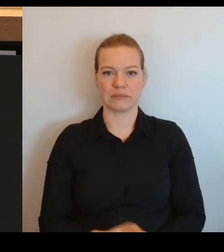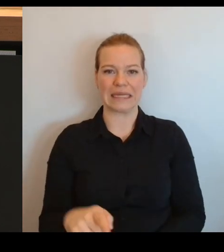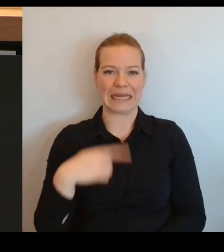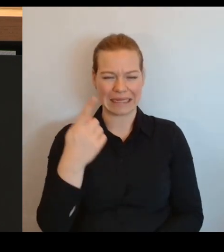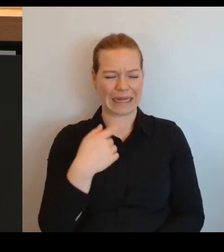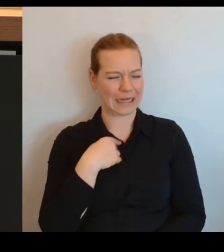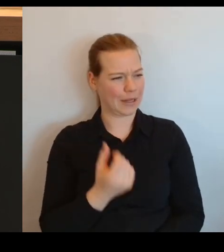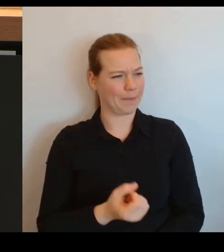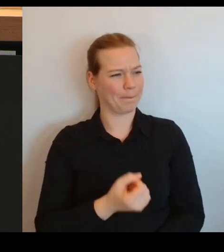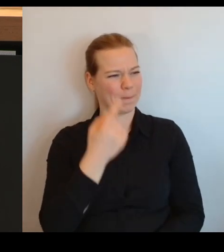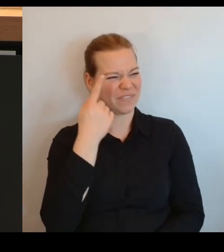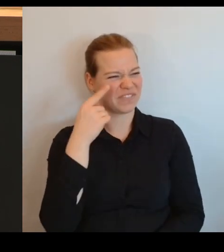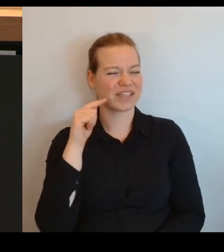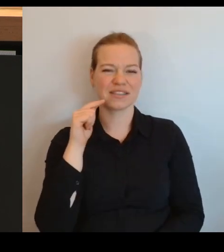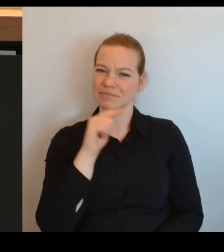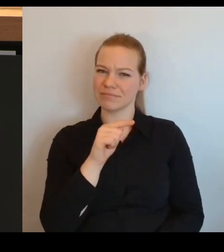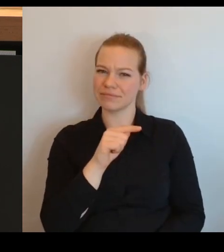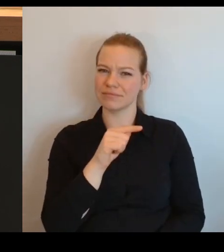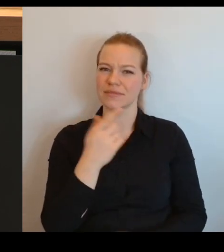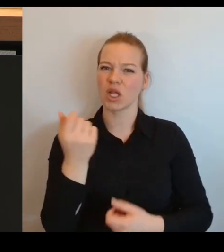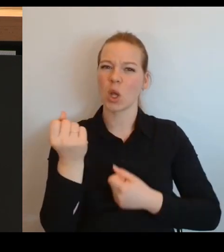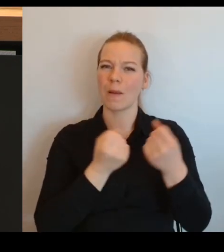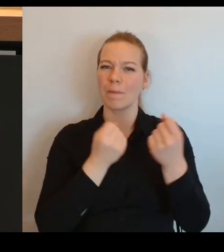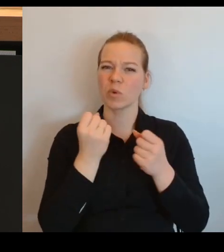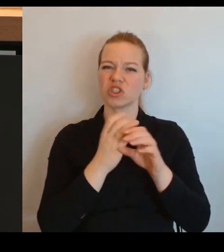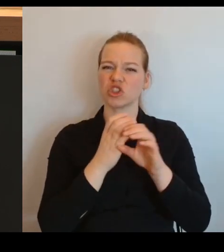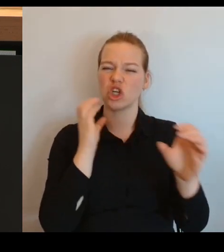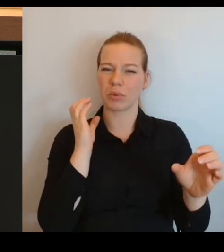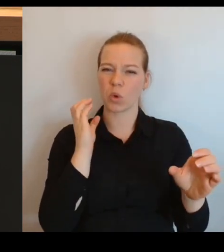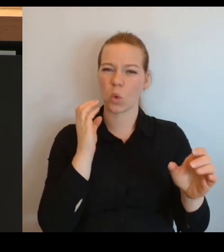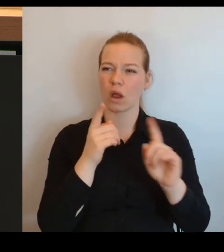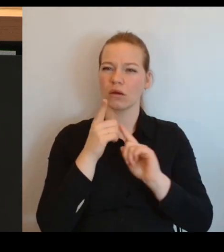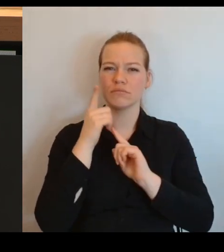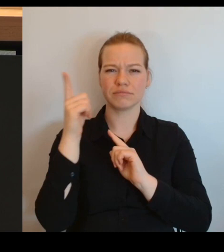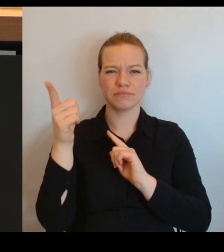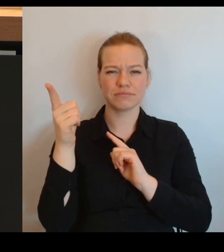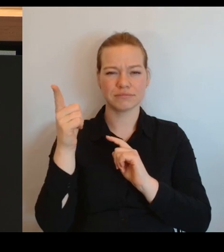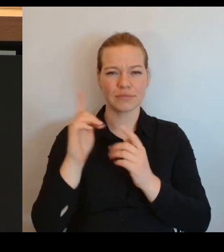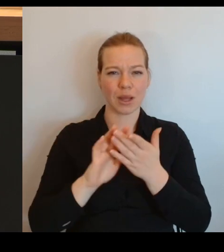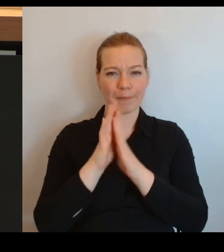da gibt es ein Programm, da sollen, da soll Geduldeten Flüchtlingen